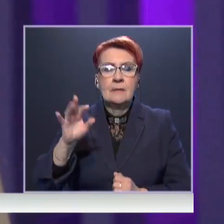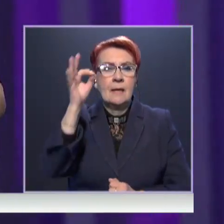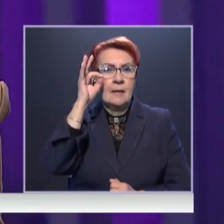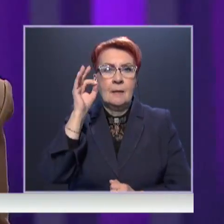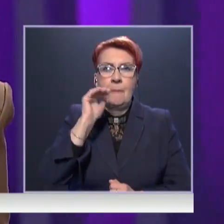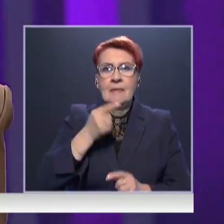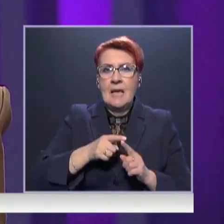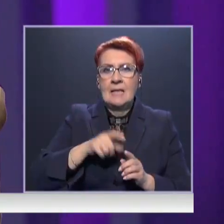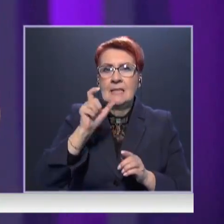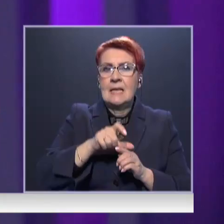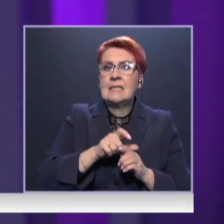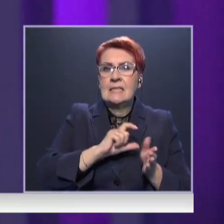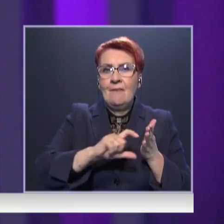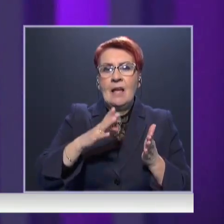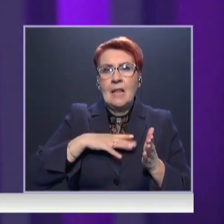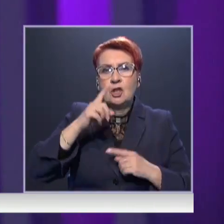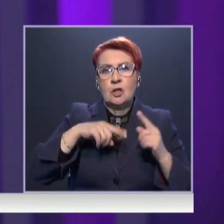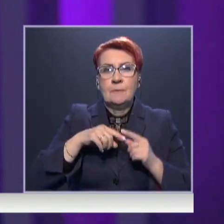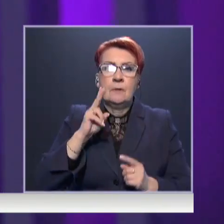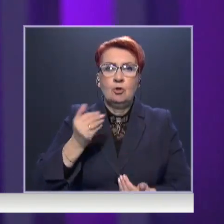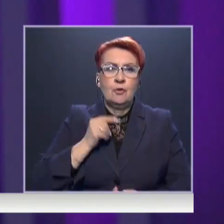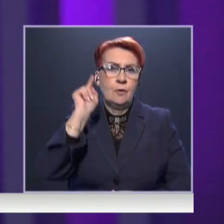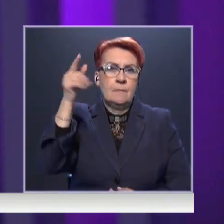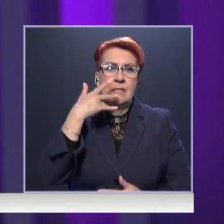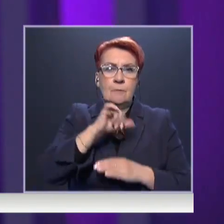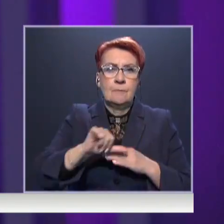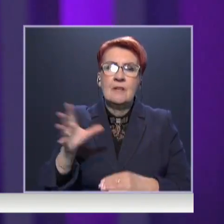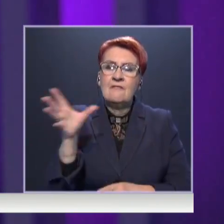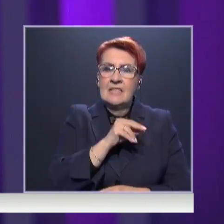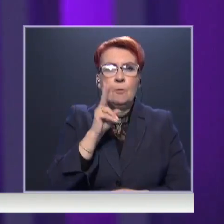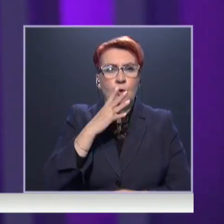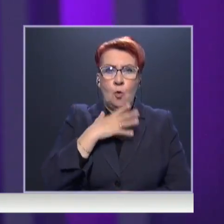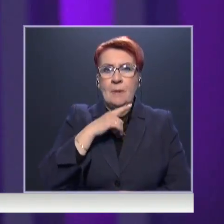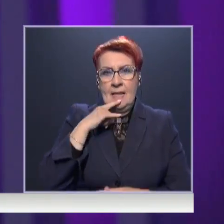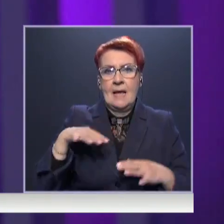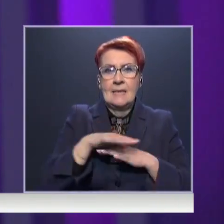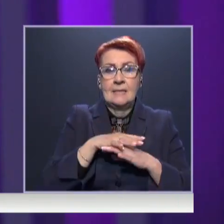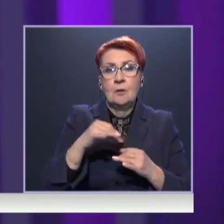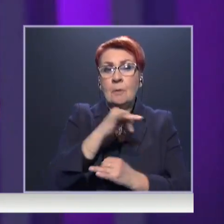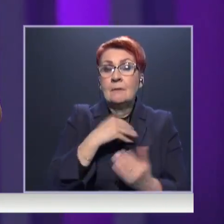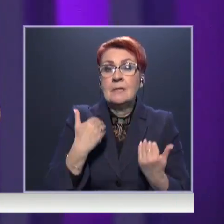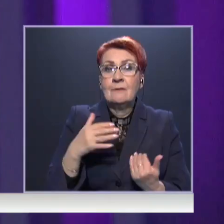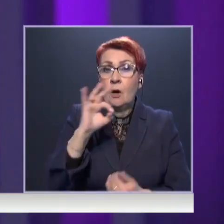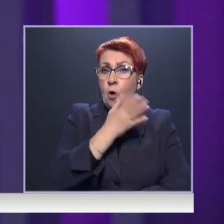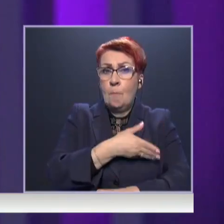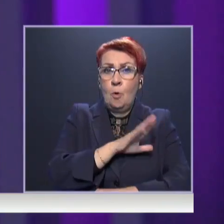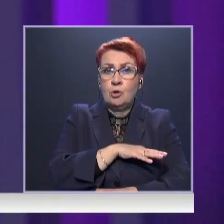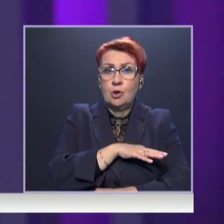слова нашим соотечественникам за рубежом всем кто любит Россию поговорим сегодня о Польше но не в контексте